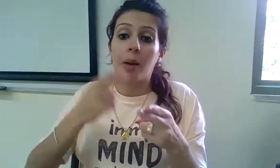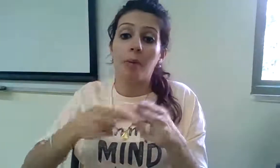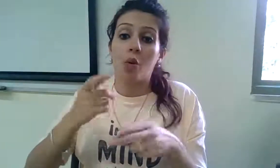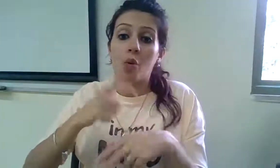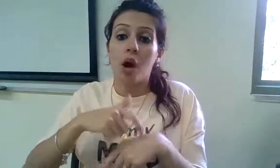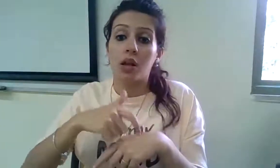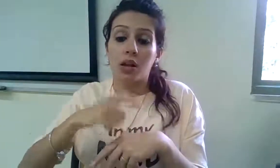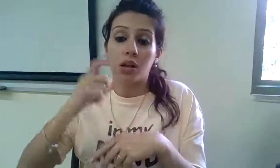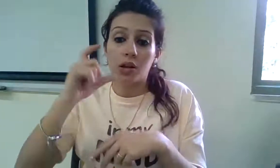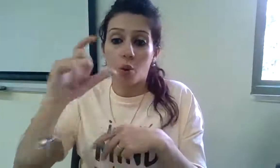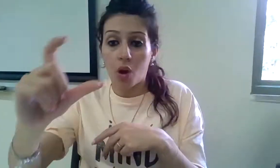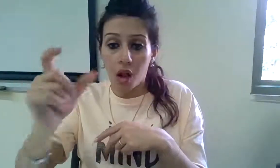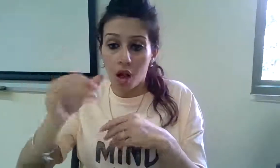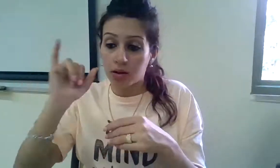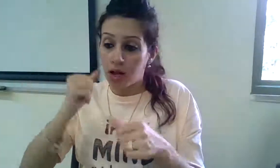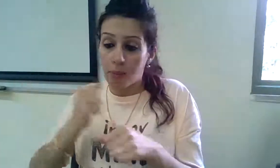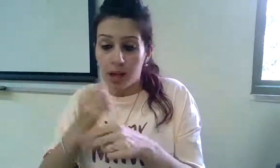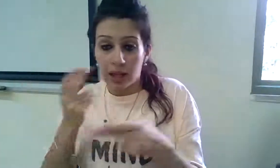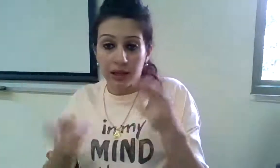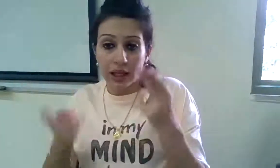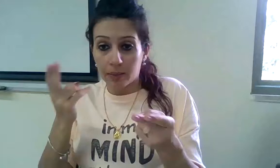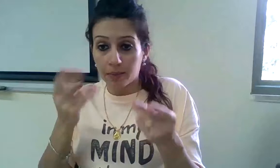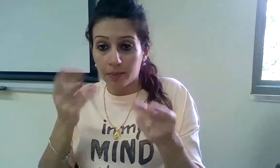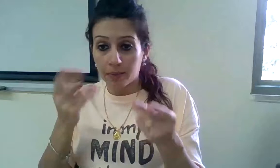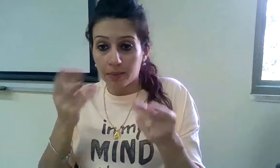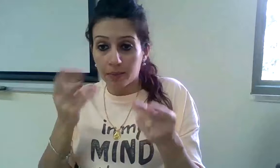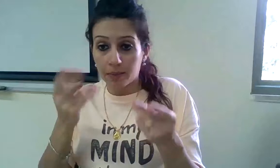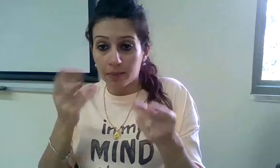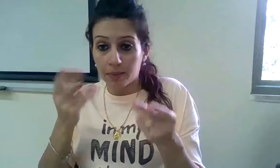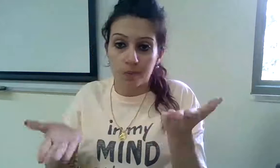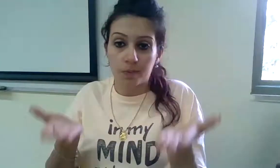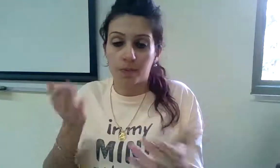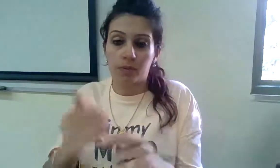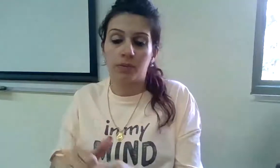حول قرارات الطفل المتعلقة بحياته أو استمرار تعليمه